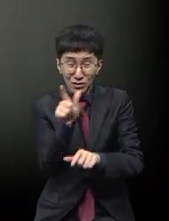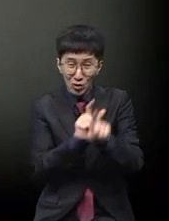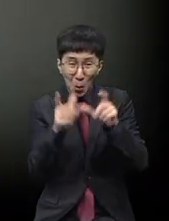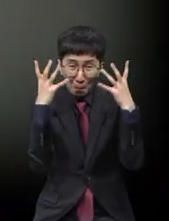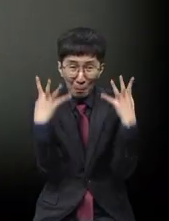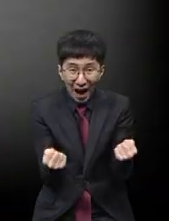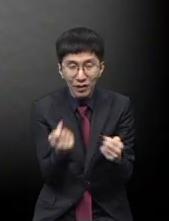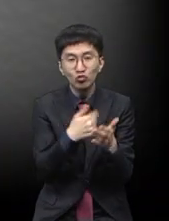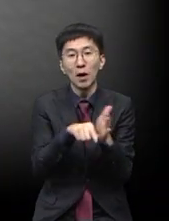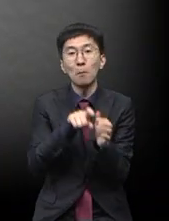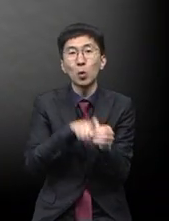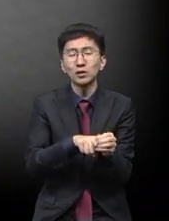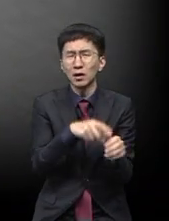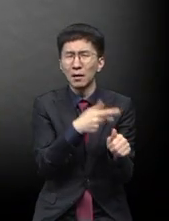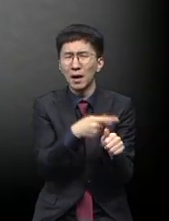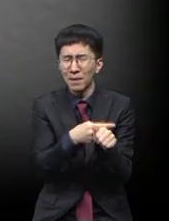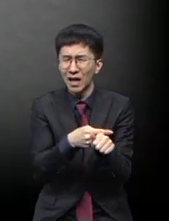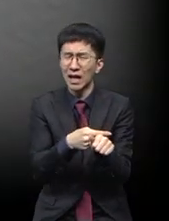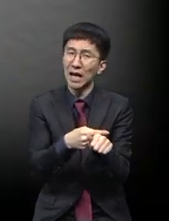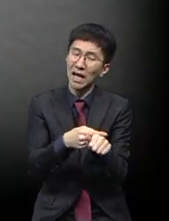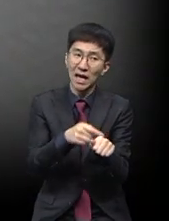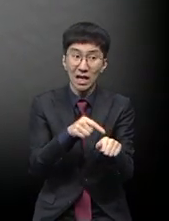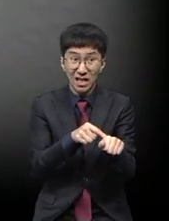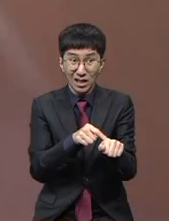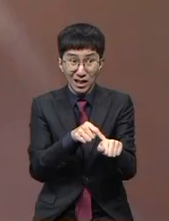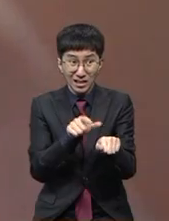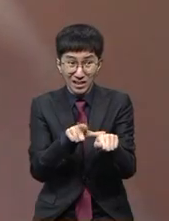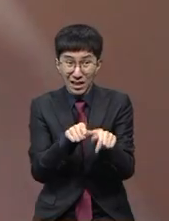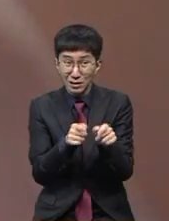위해 접종 방식을 바꾸자는 주장은 현